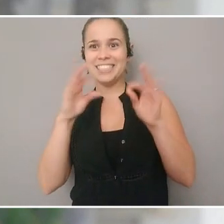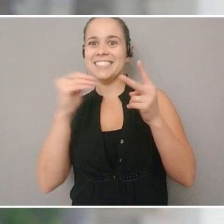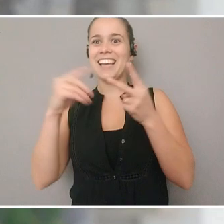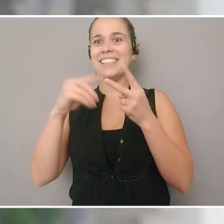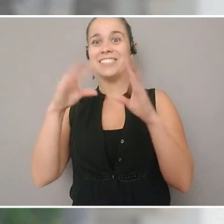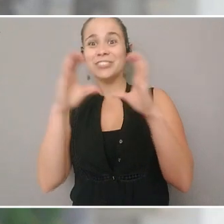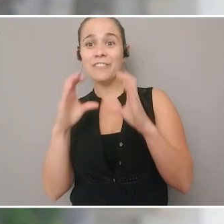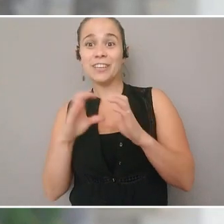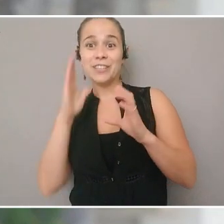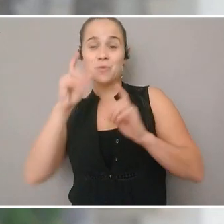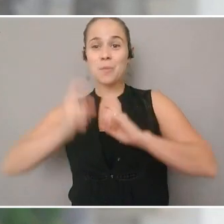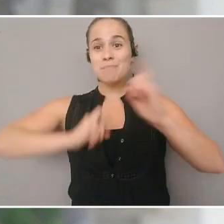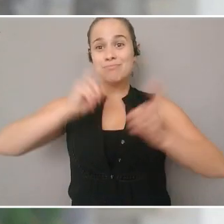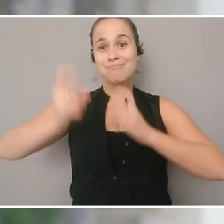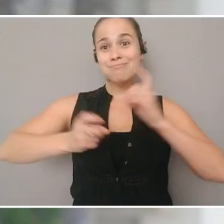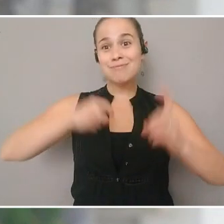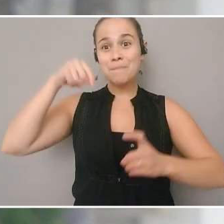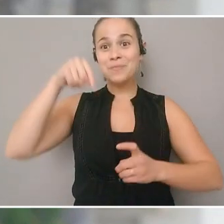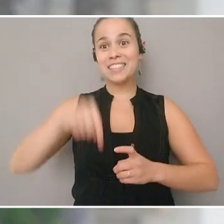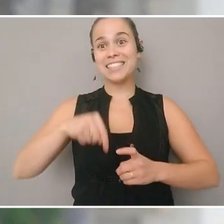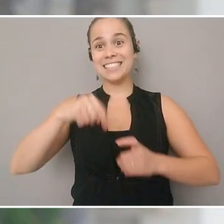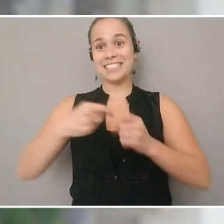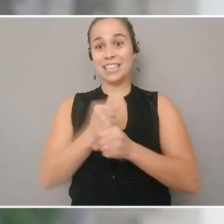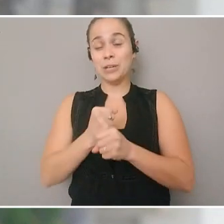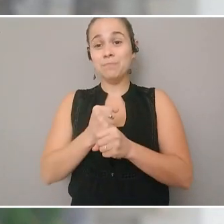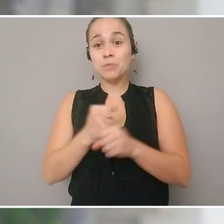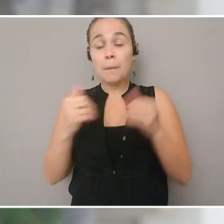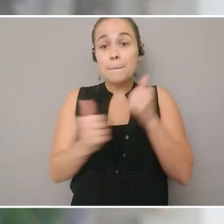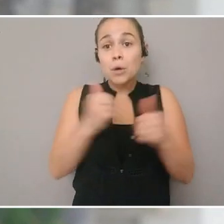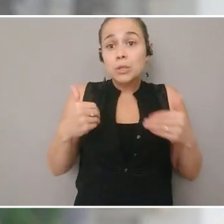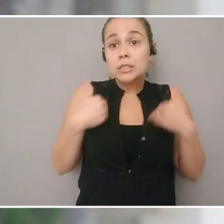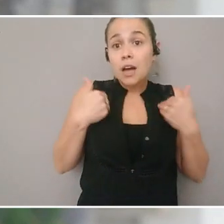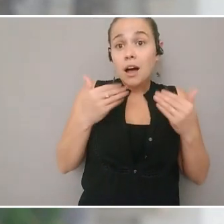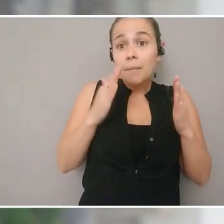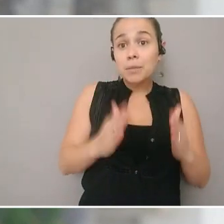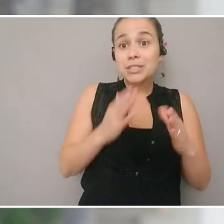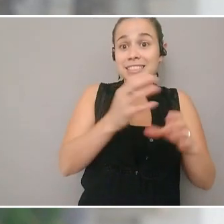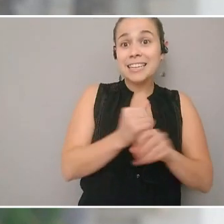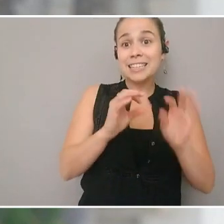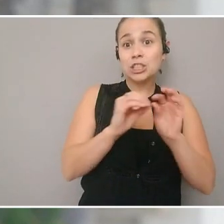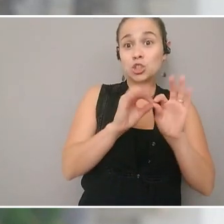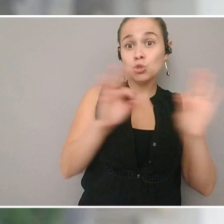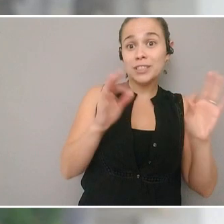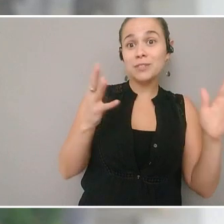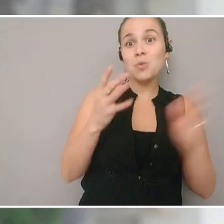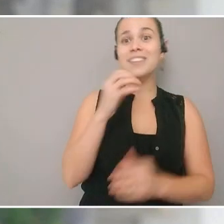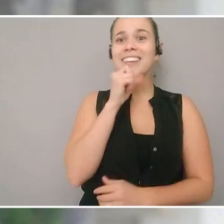año. Nuestro destinatario más joven